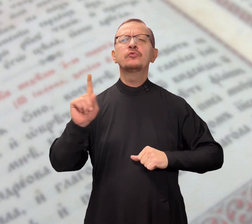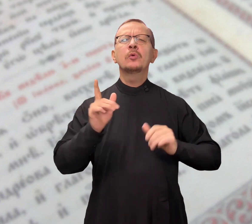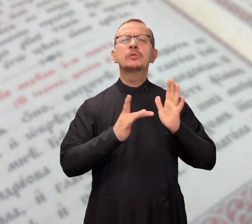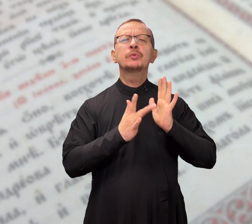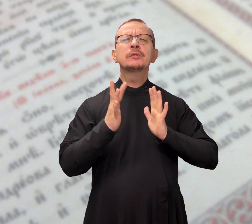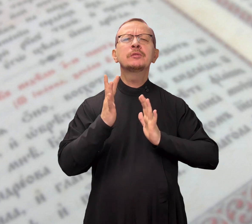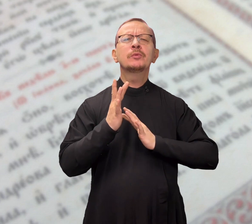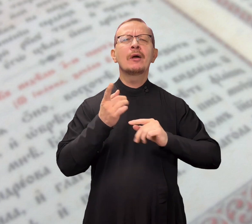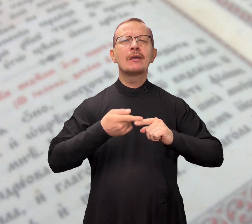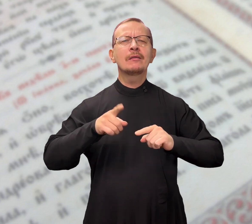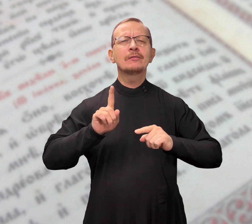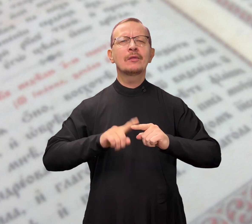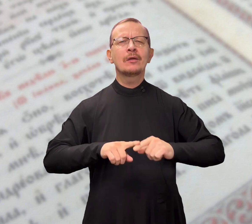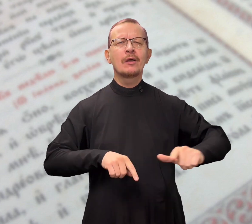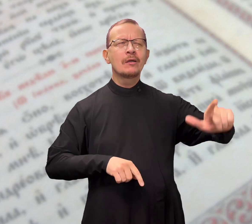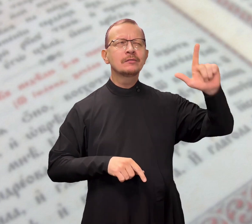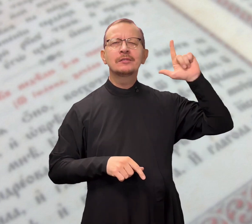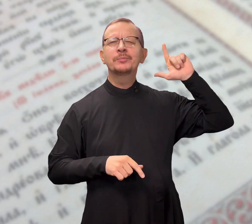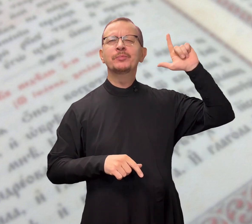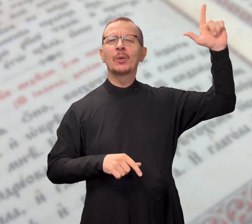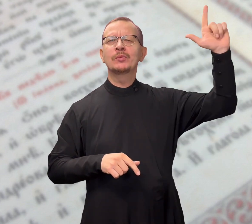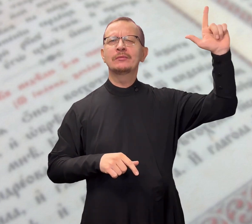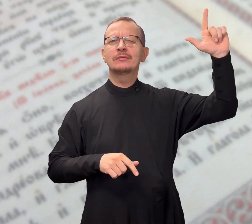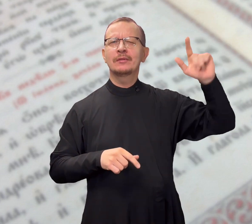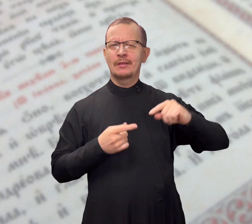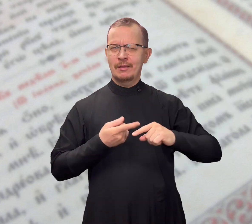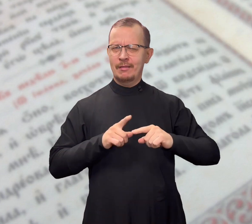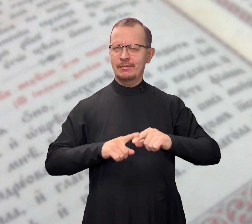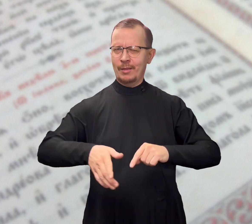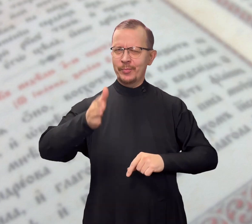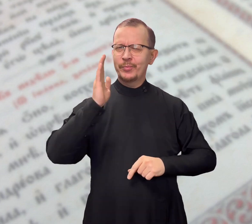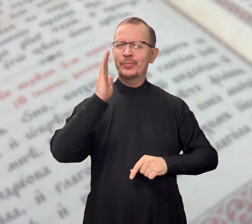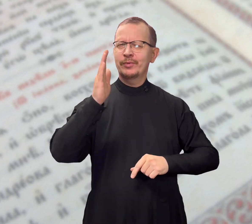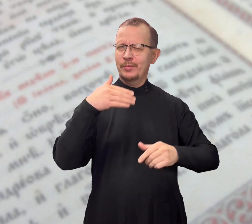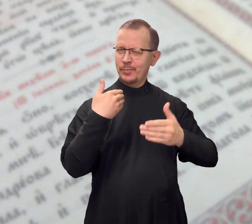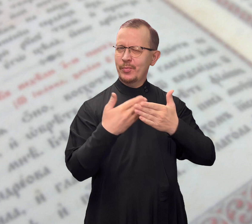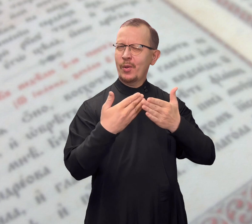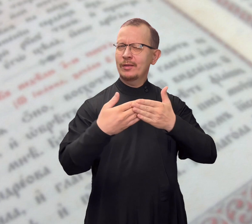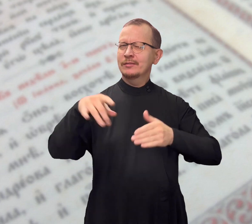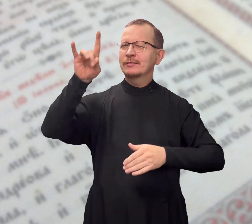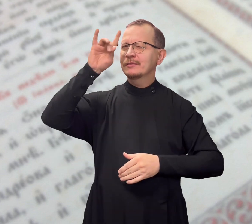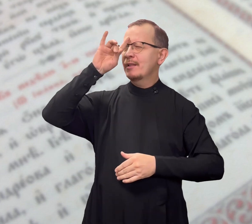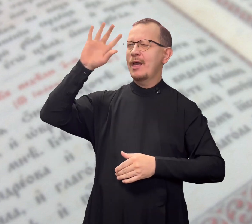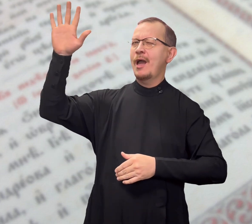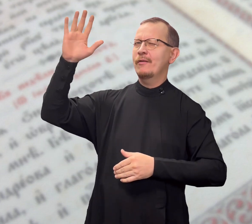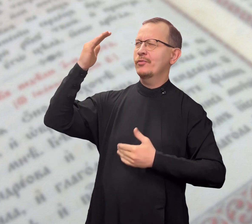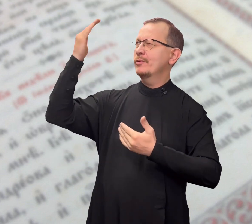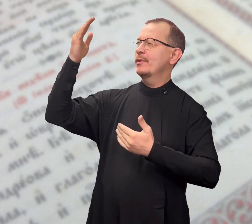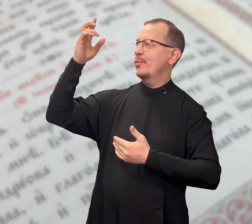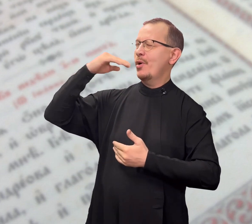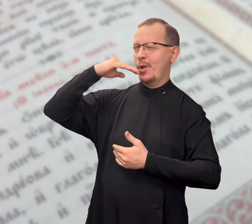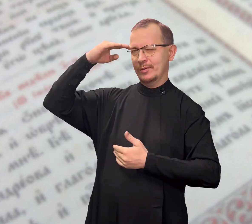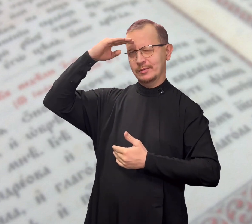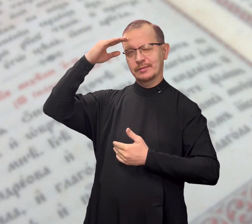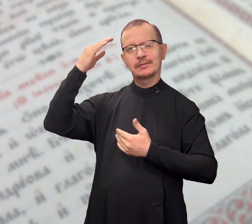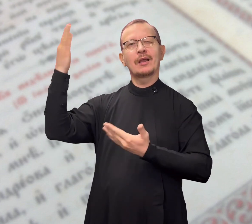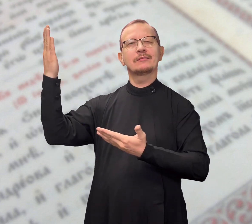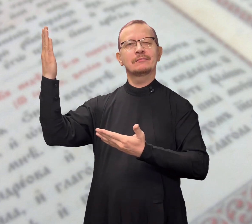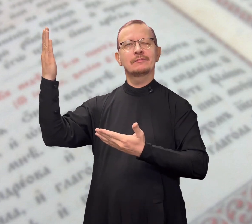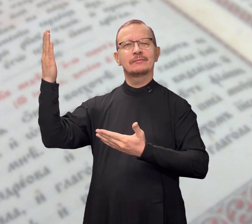что Иисус Христос – Господь, и этим воздал славу Богу Отцу.